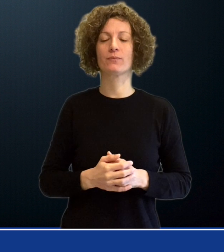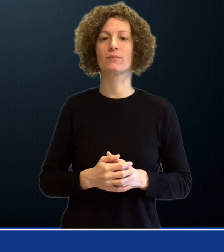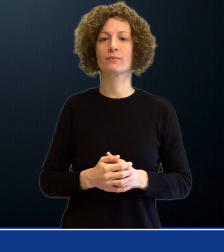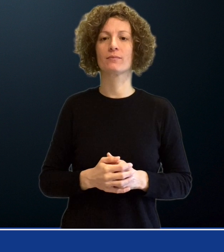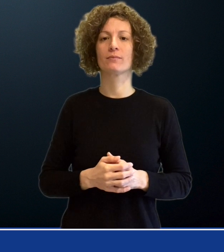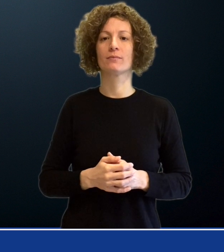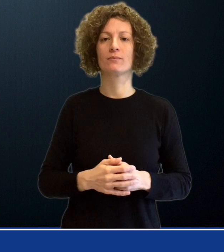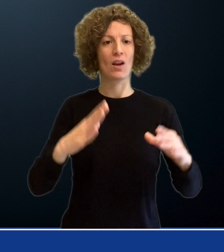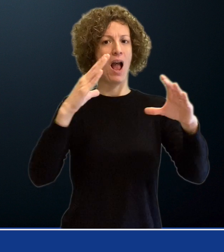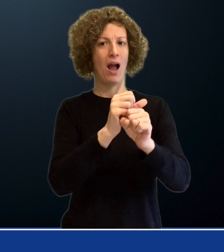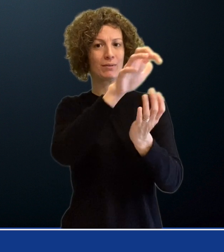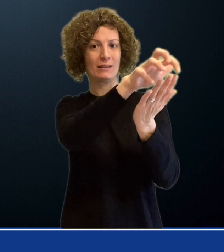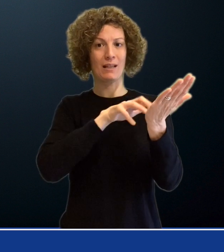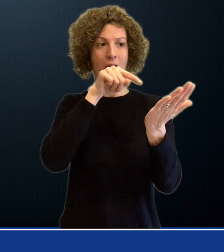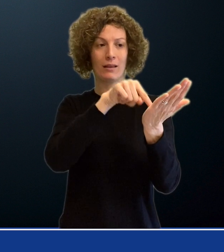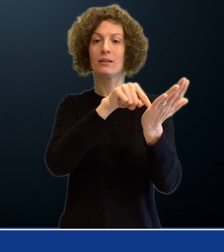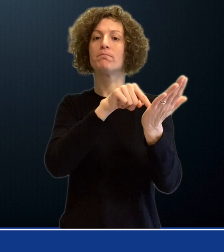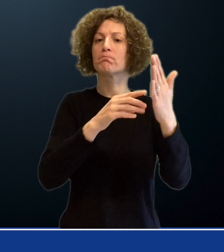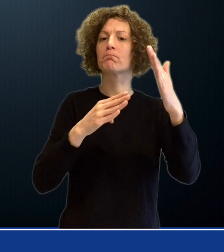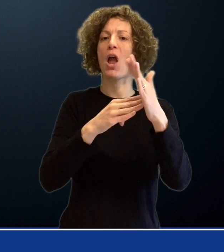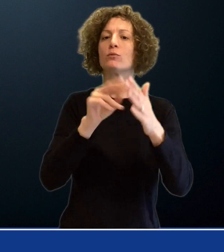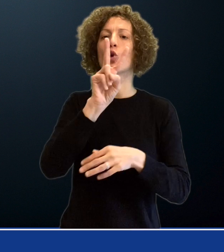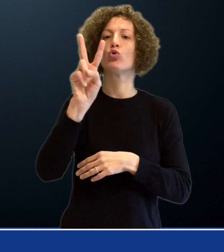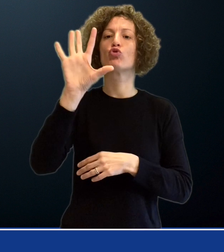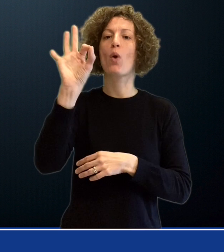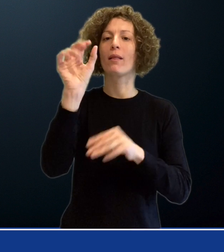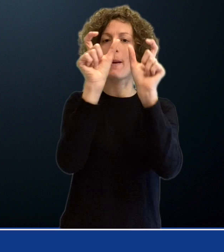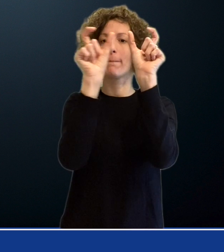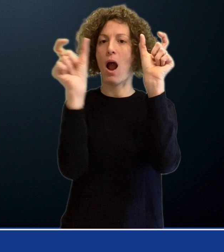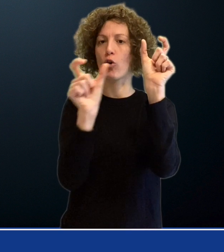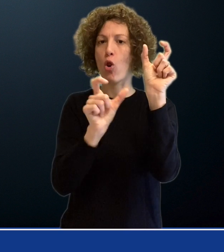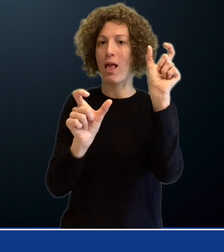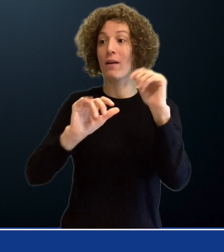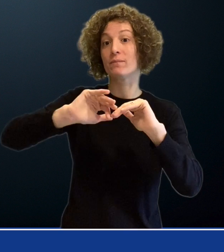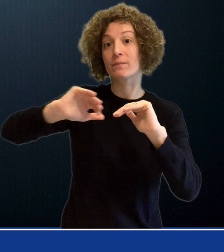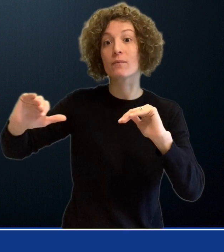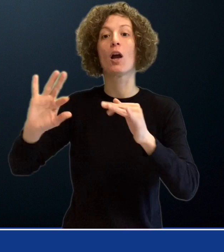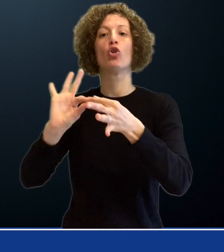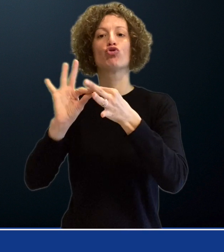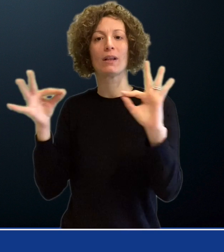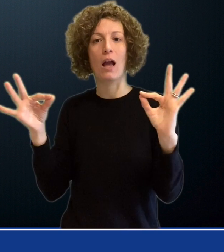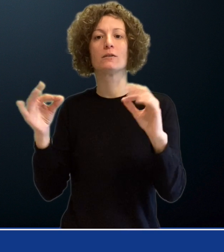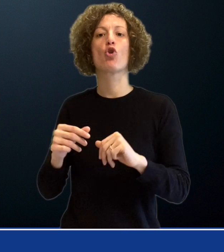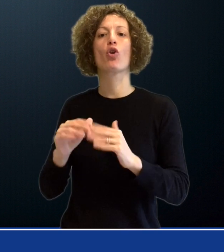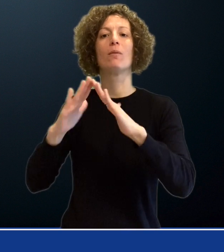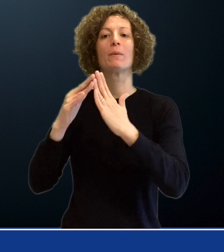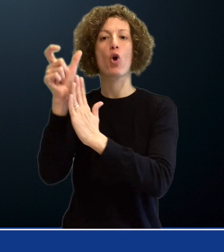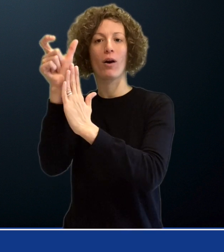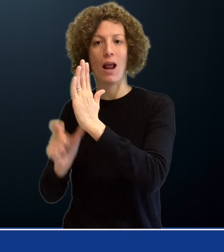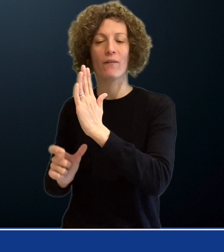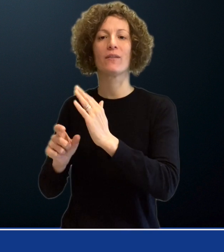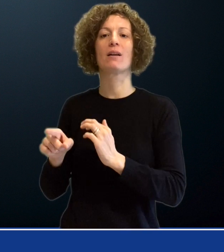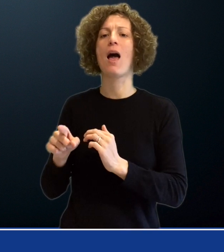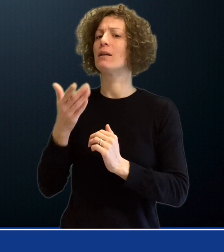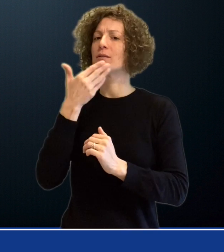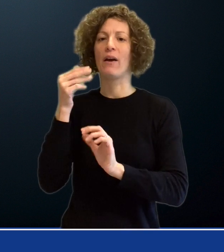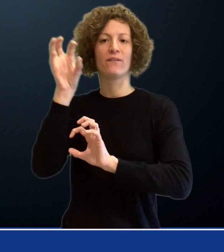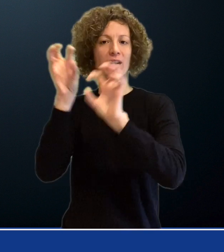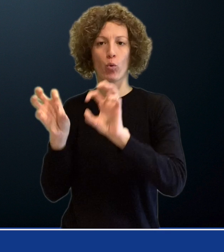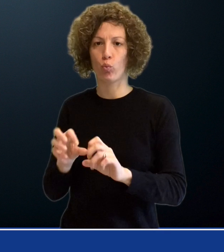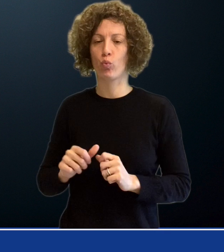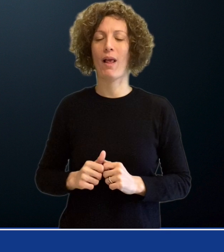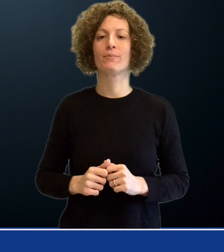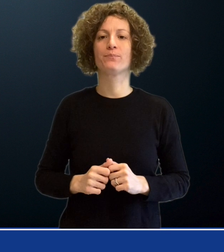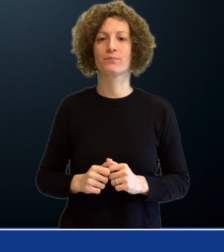Gli abstract dovranno avere lunghezza massima di 250 parole, escluse le citazioni bibliografiche, senza figure.